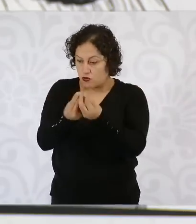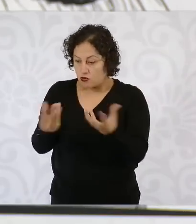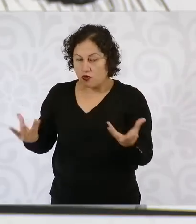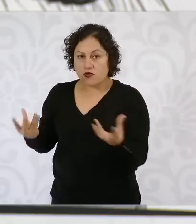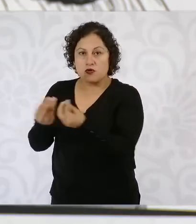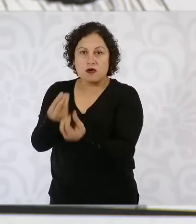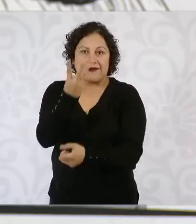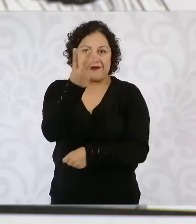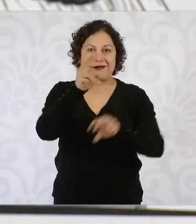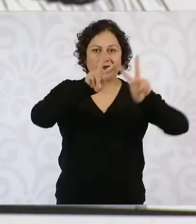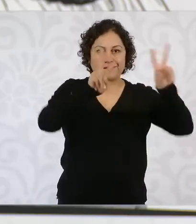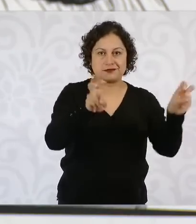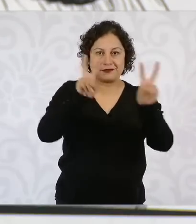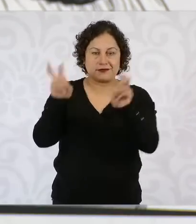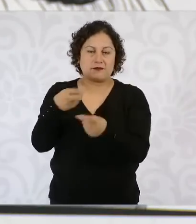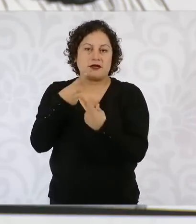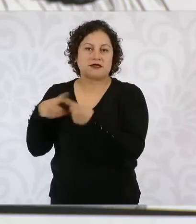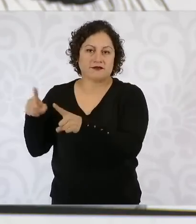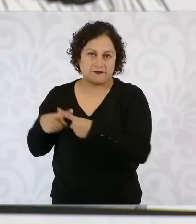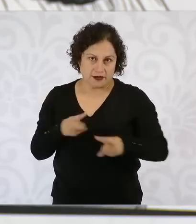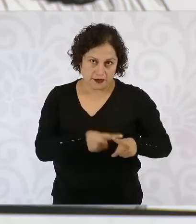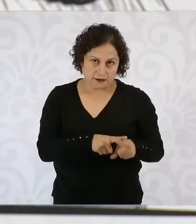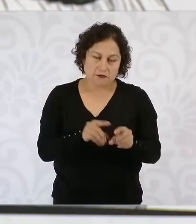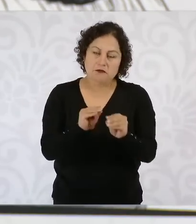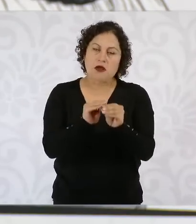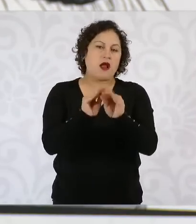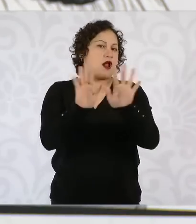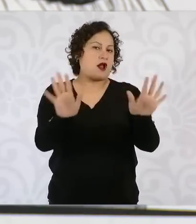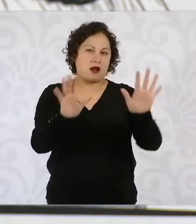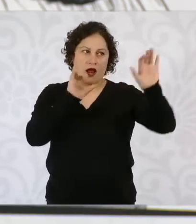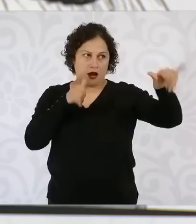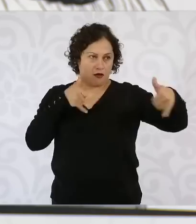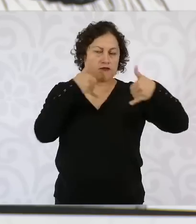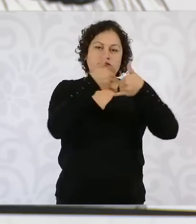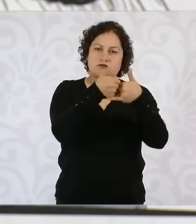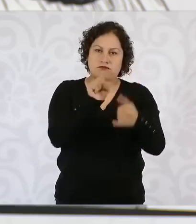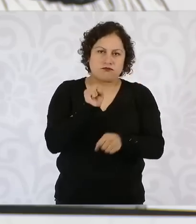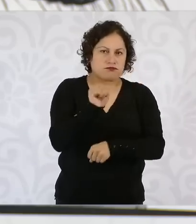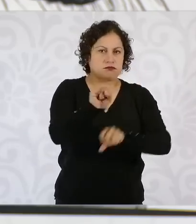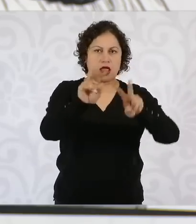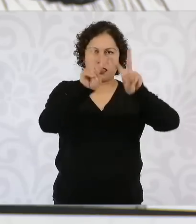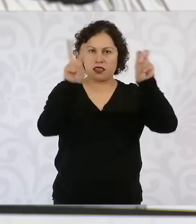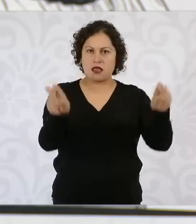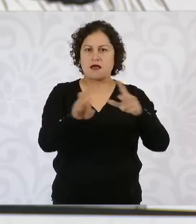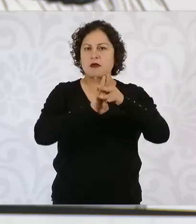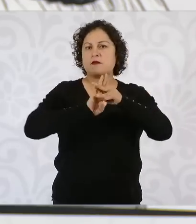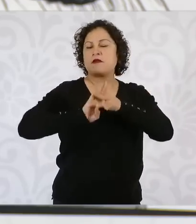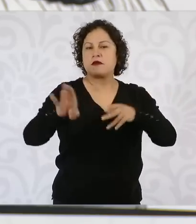las y los mexicanos en Estados Unidos y además Pues siempre van a tener nuestro apoyo siempre